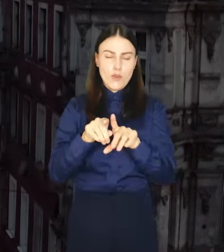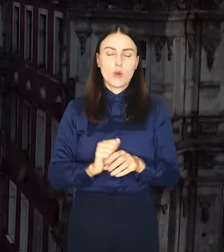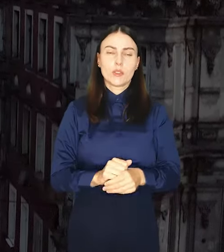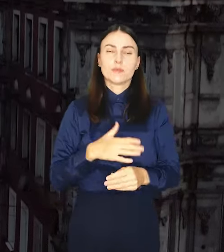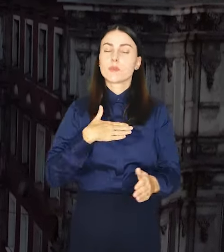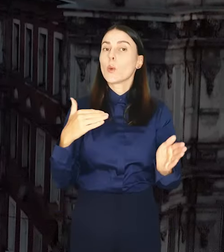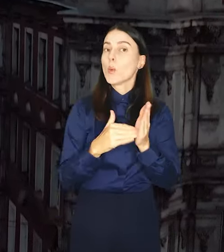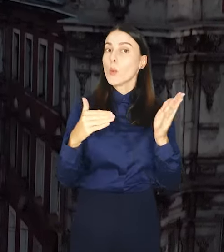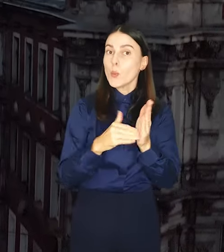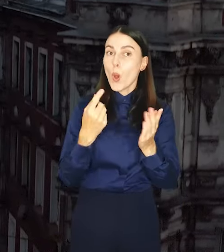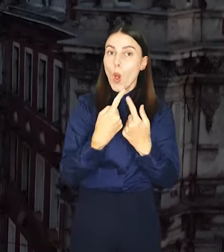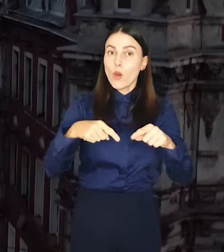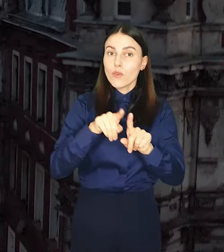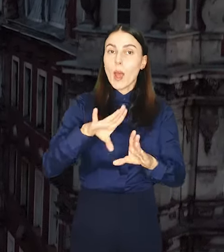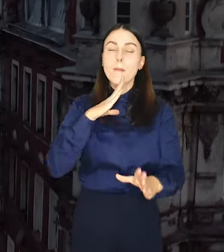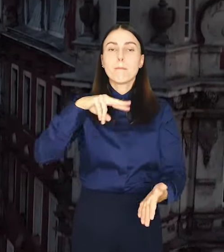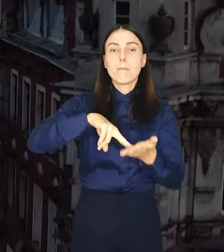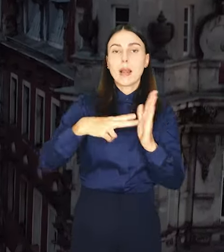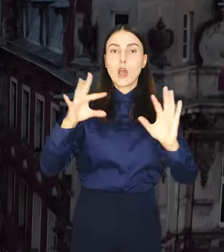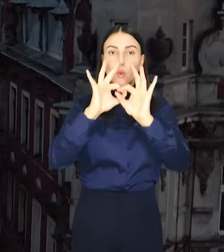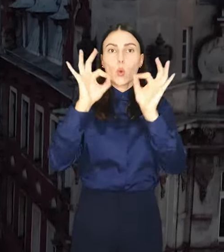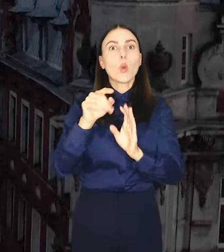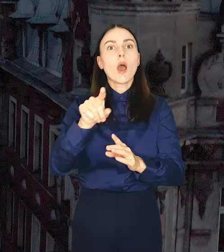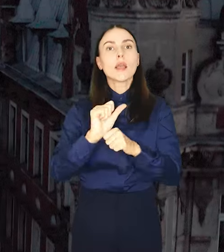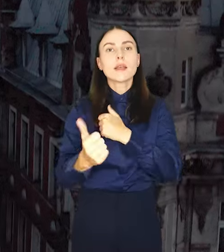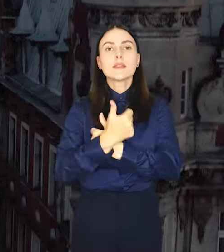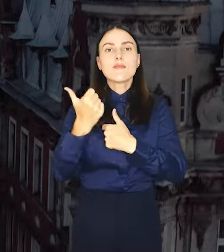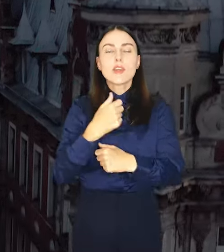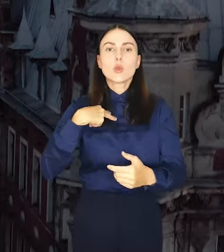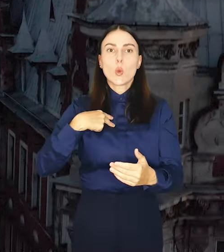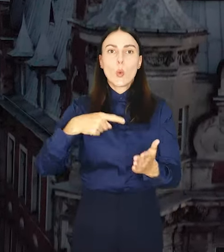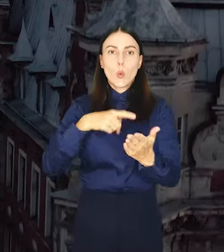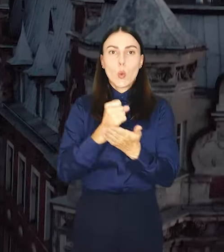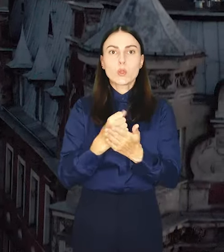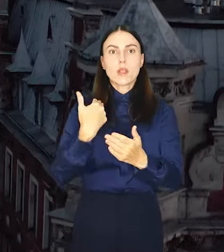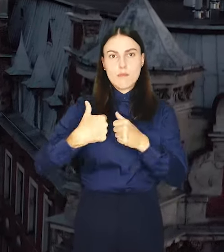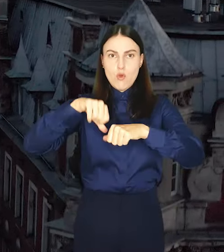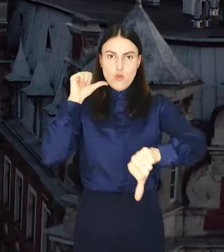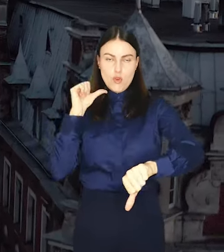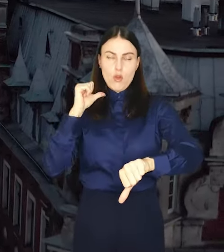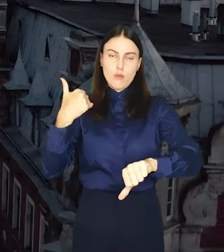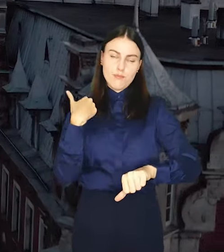Potrzeba opracowania planu ogólnego wynika z ustawy, która weszła w życie w zeszłym roku.